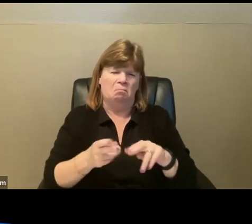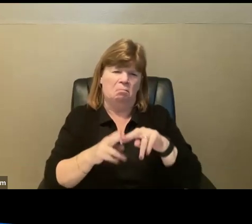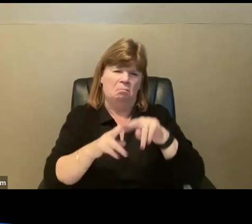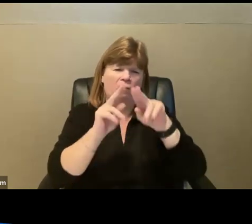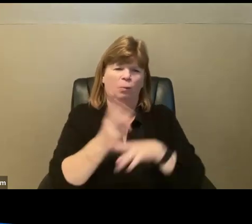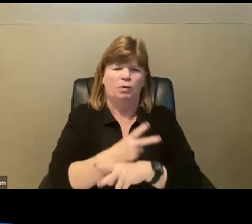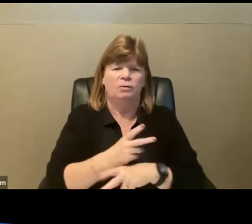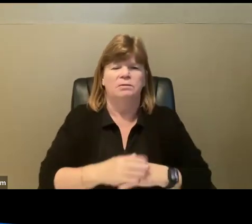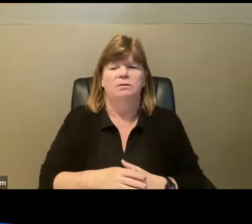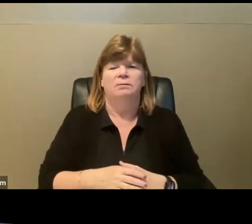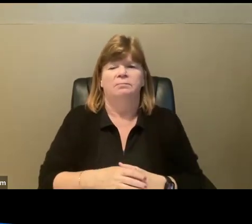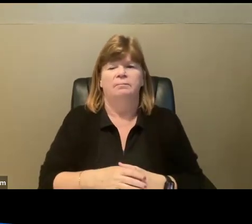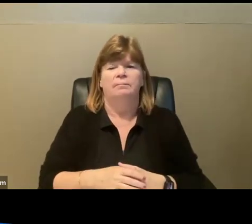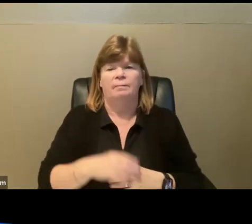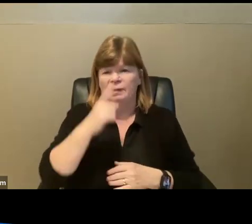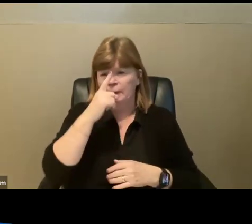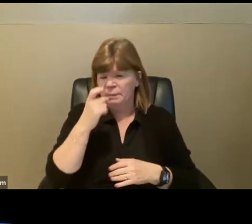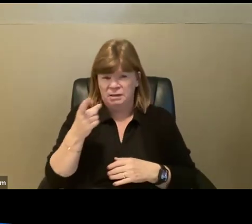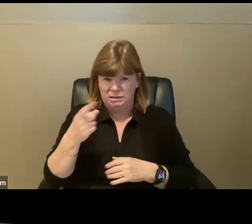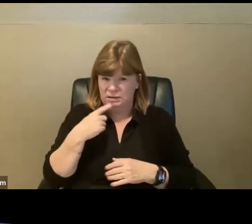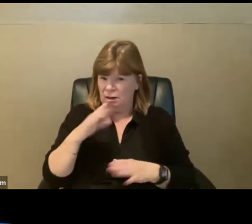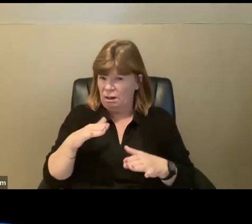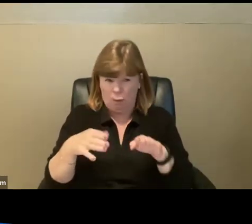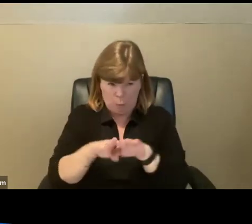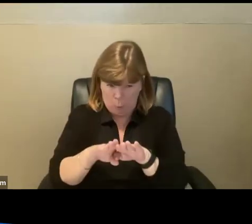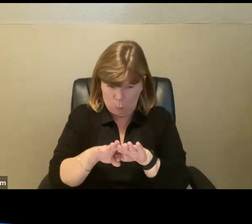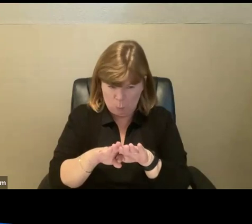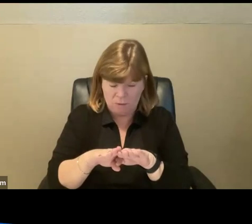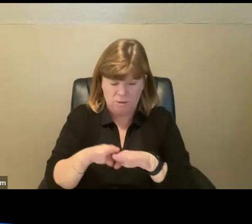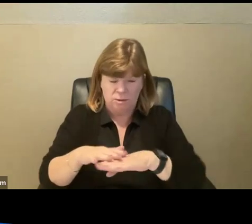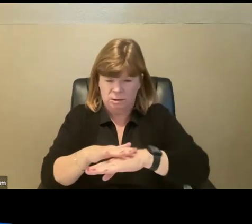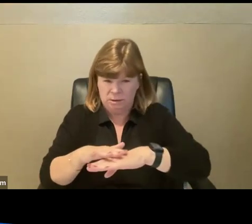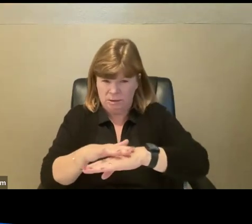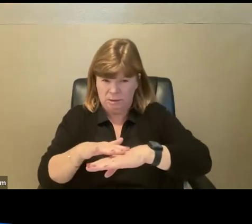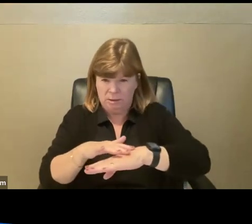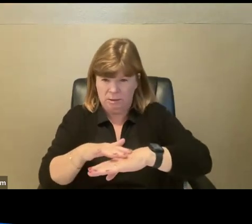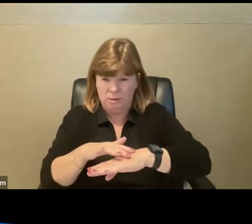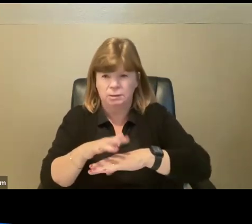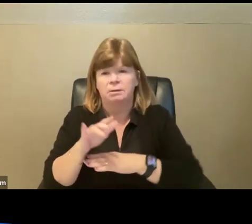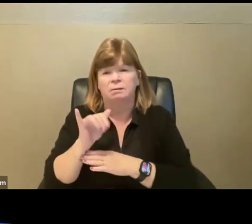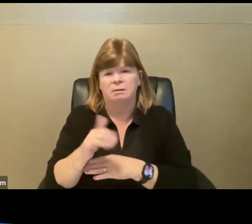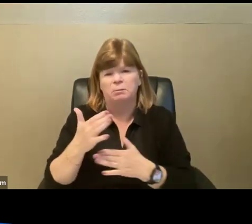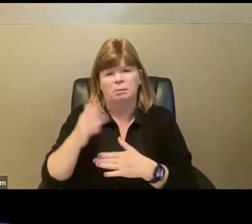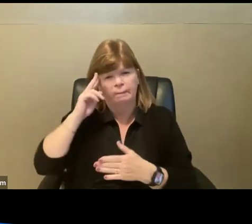El hecho de que aún no se haya cerrado probablemente sea intencional, debido a esa